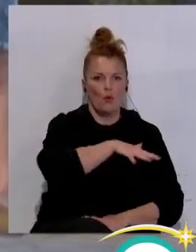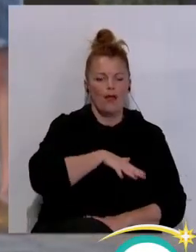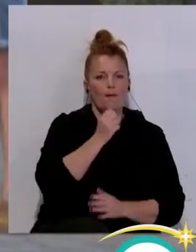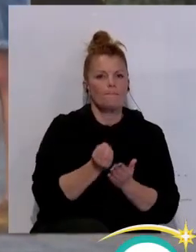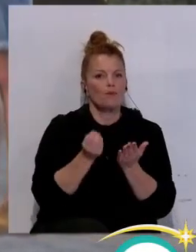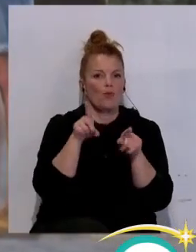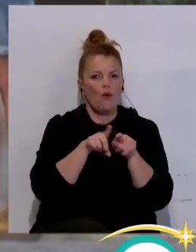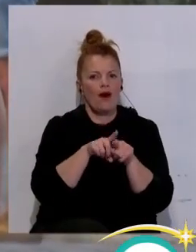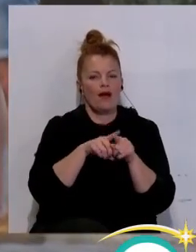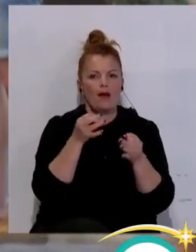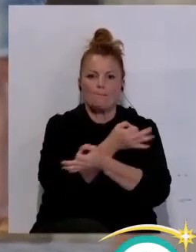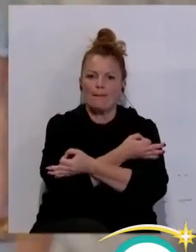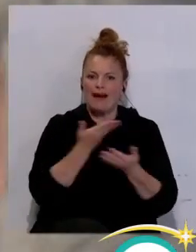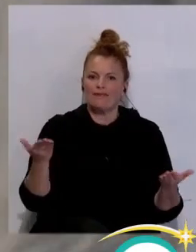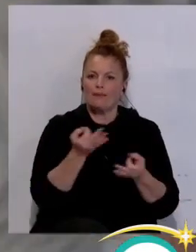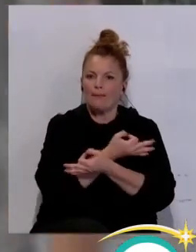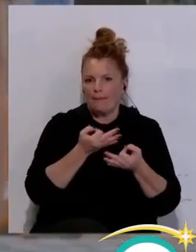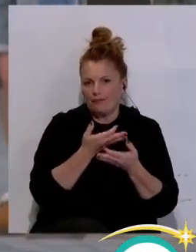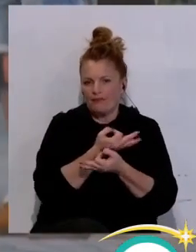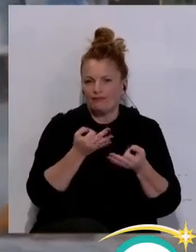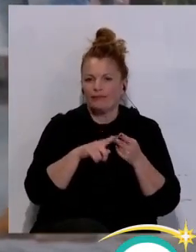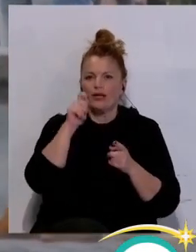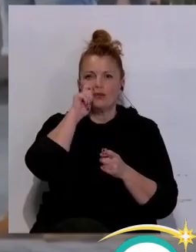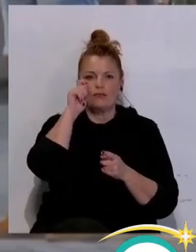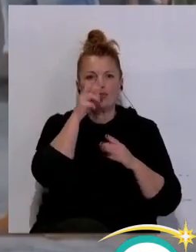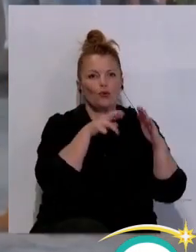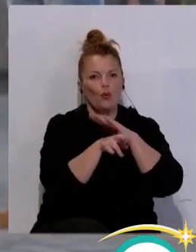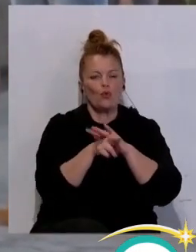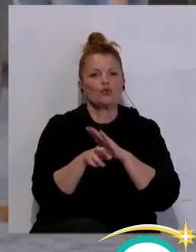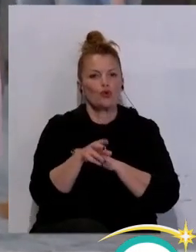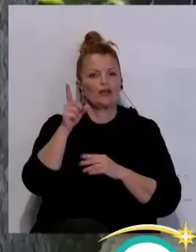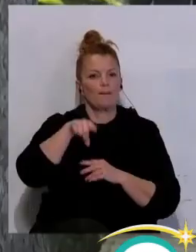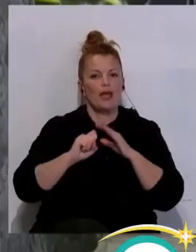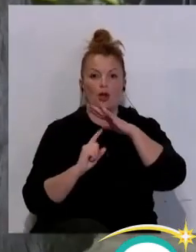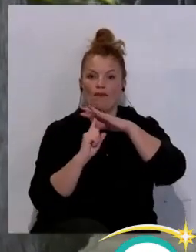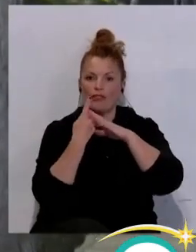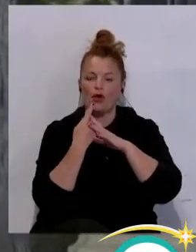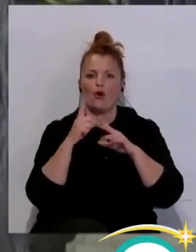valor y eficiencia de los recursos turísticos de de la ciudad la innovación reestructuración